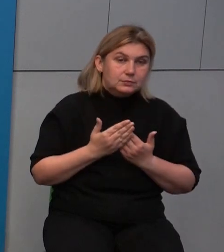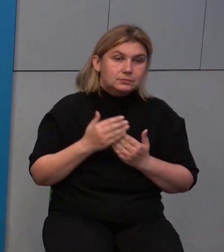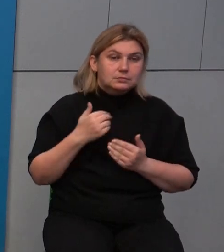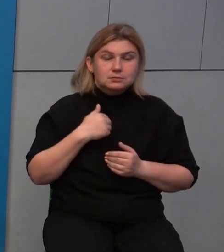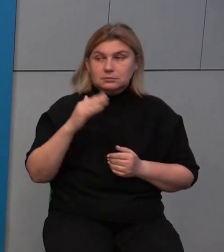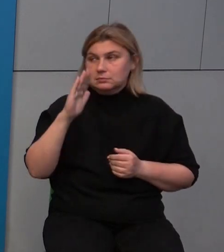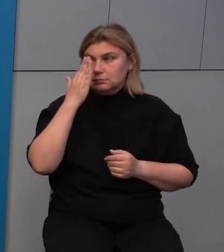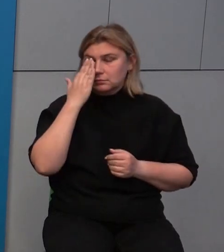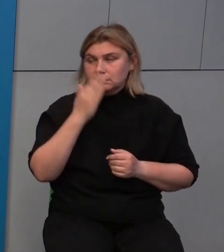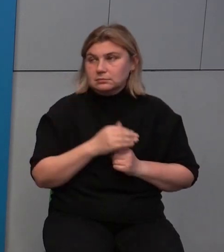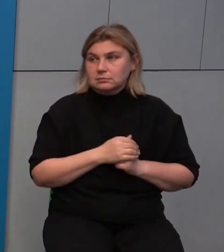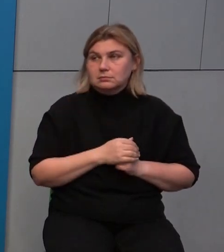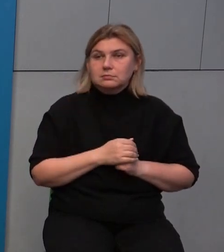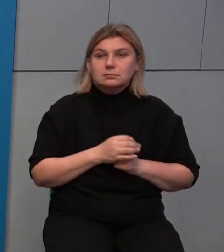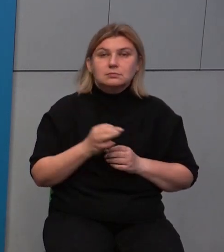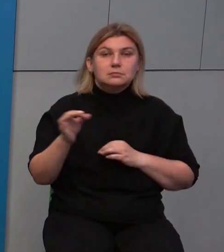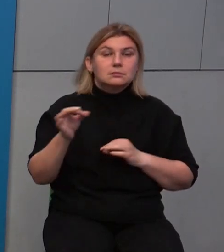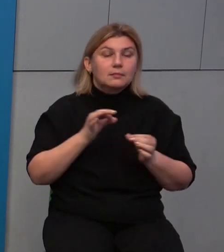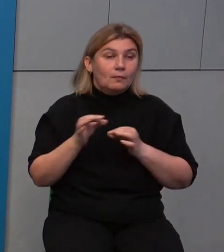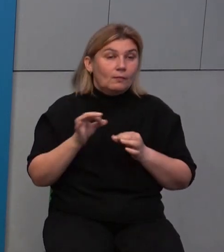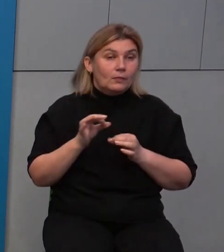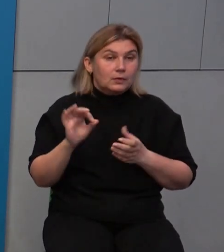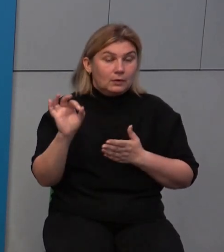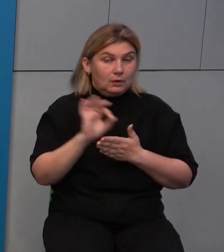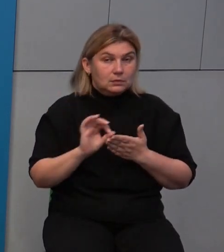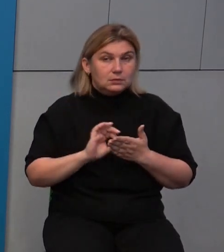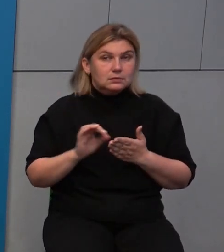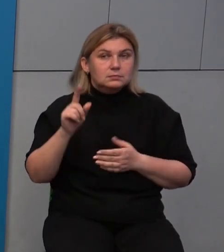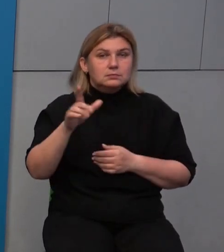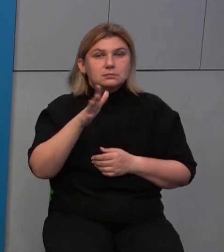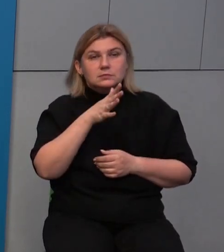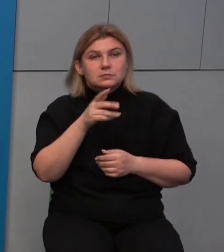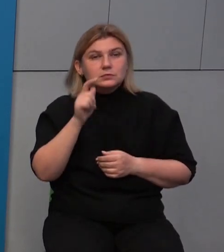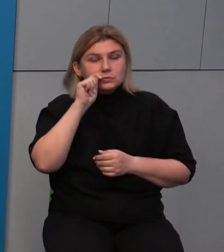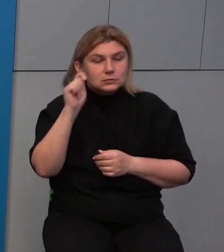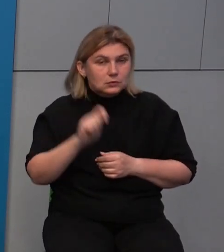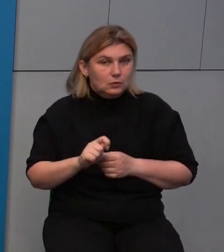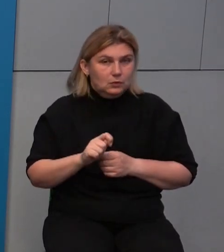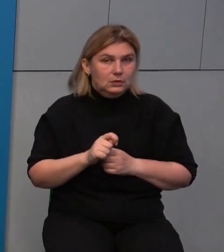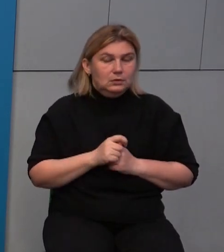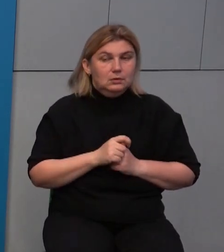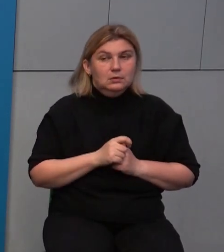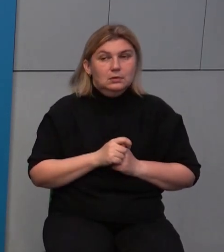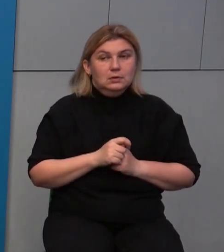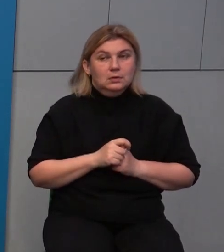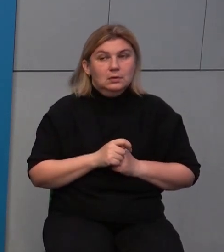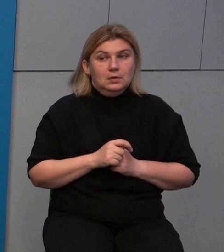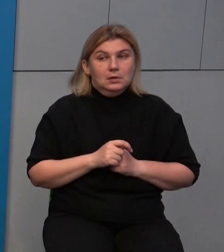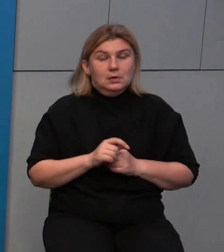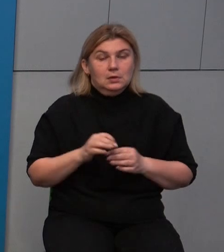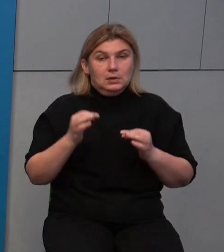Czytam historiografów ukraińskich, czytam historiografów teraz litewskich